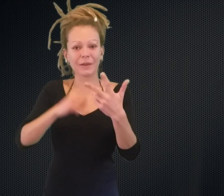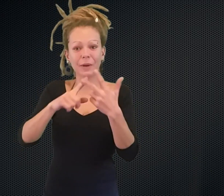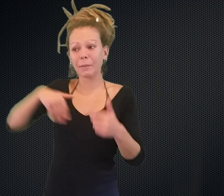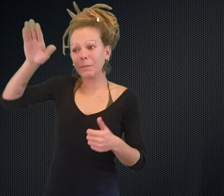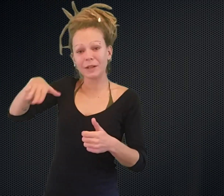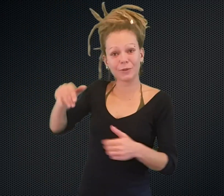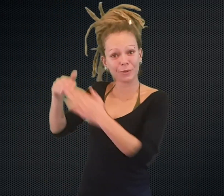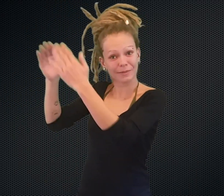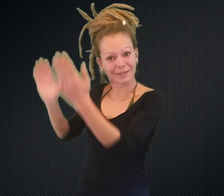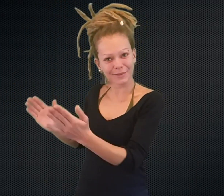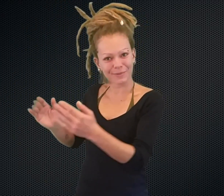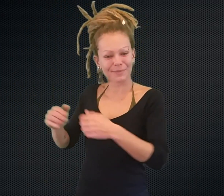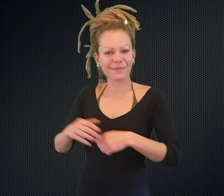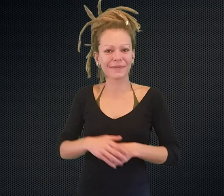et 3) : Enseignement à la peinture (en bâtiment).